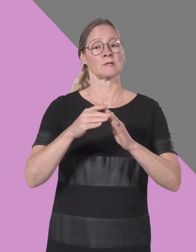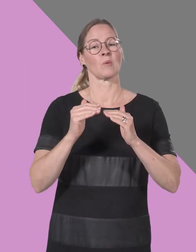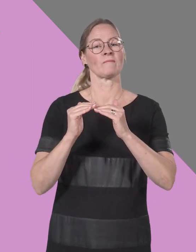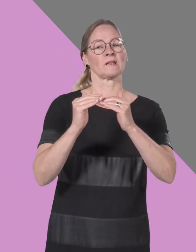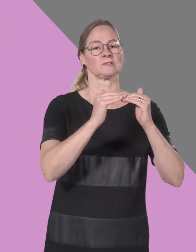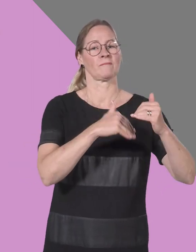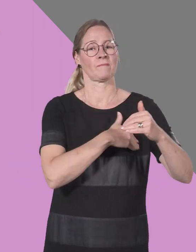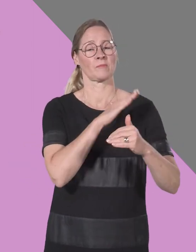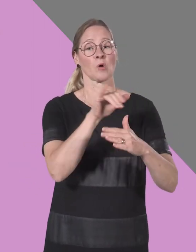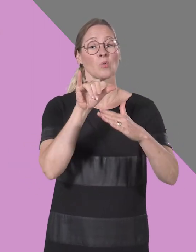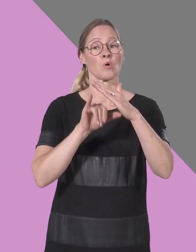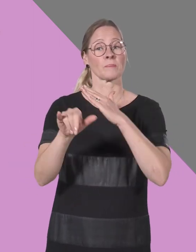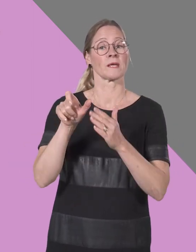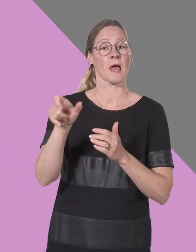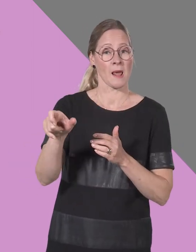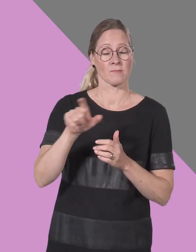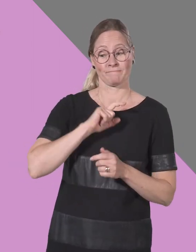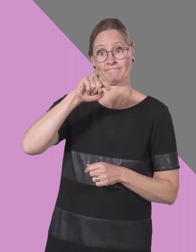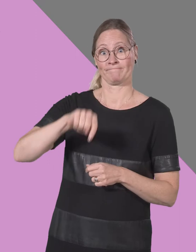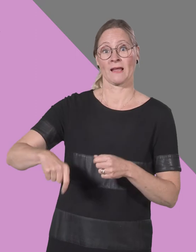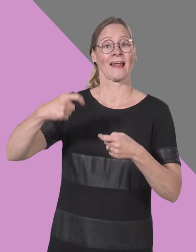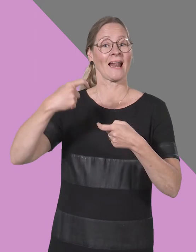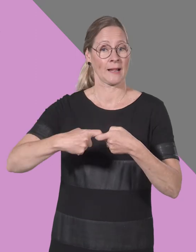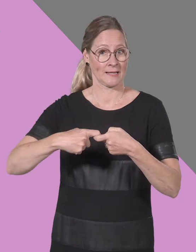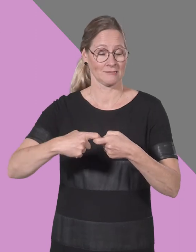Yhdenvertaisuusvaltuutetun YouTube-kanavalta oheisen linkin kautta.